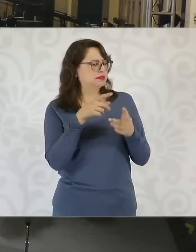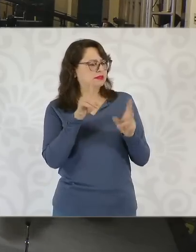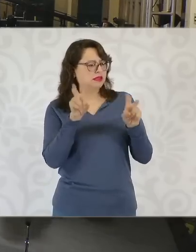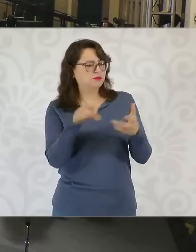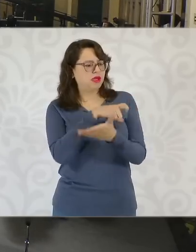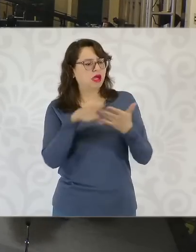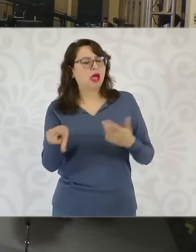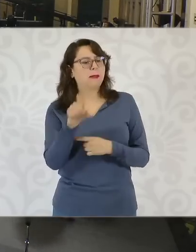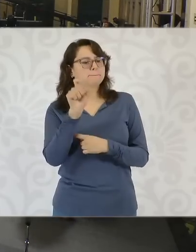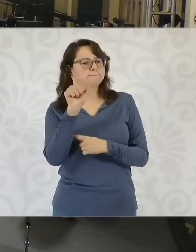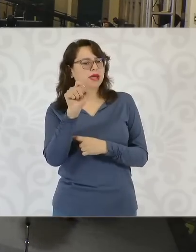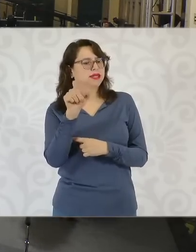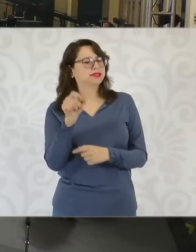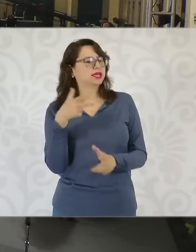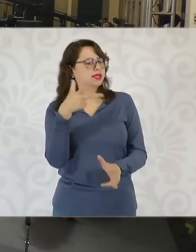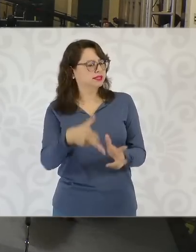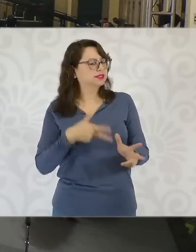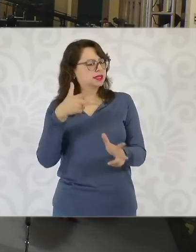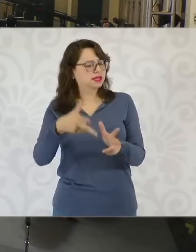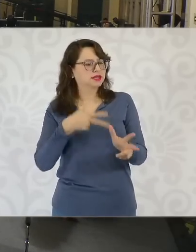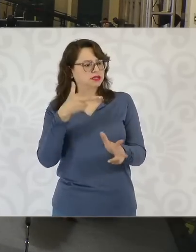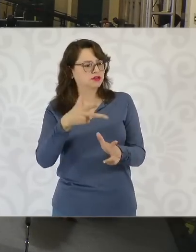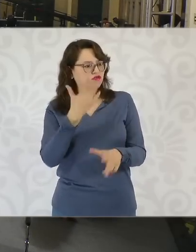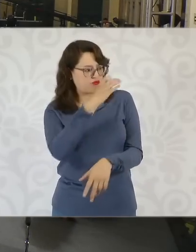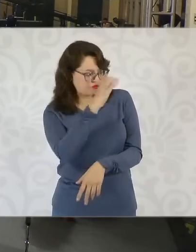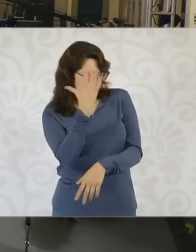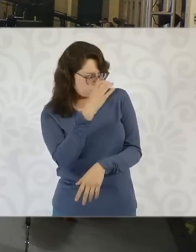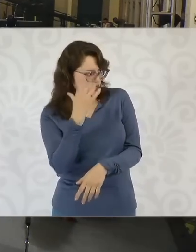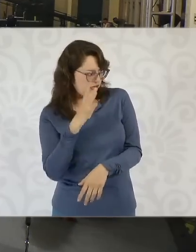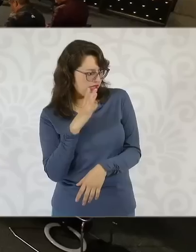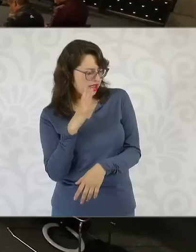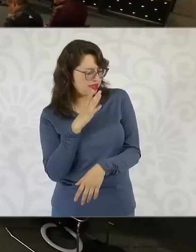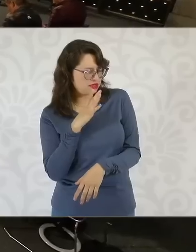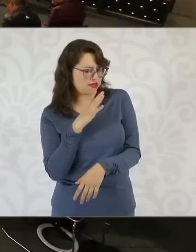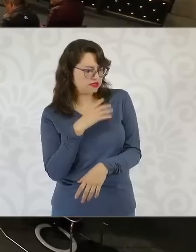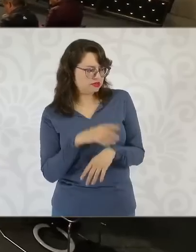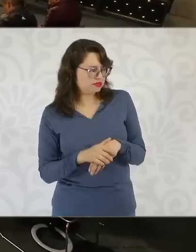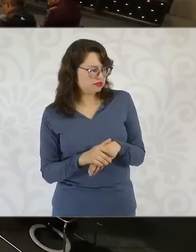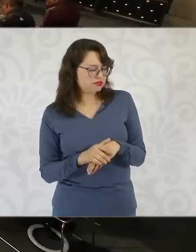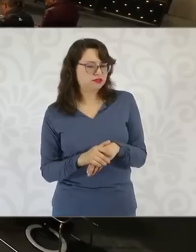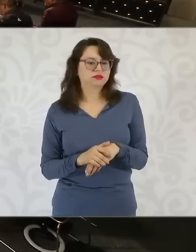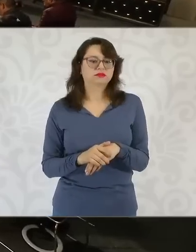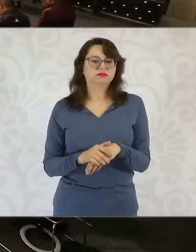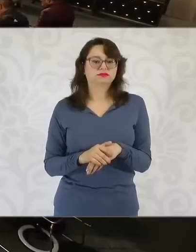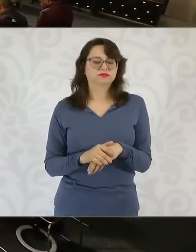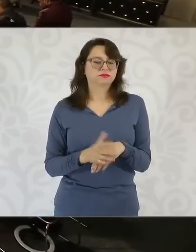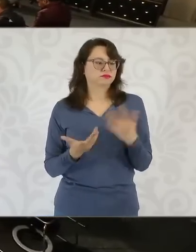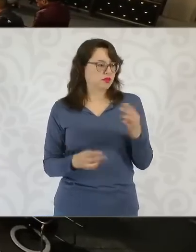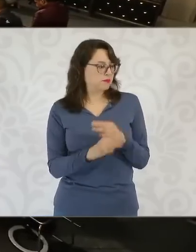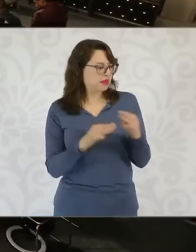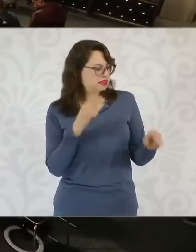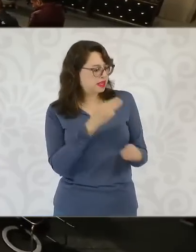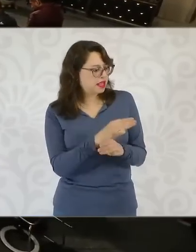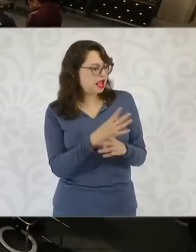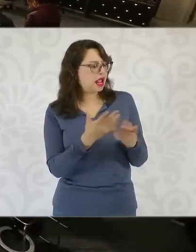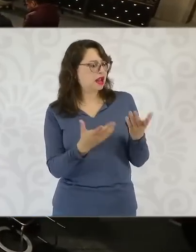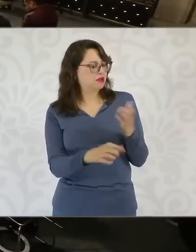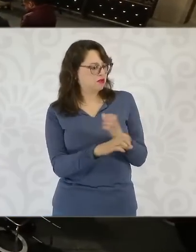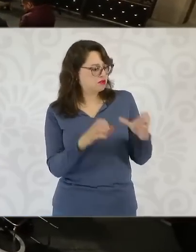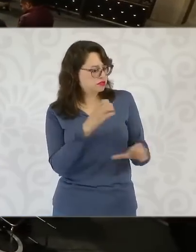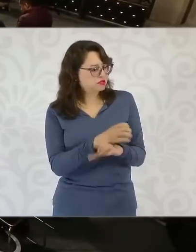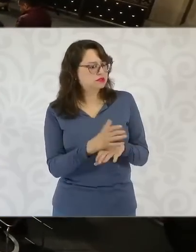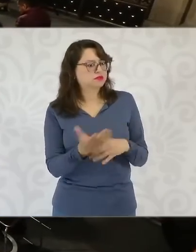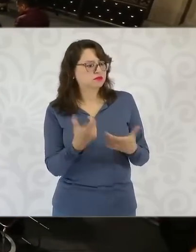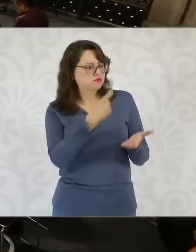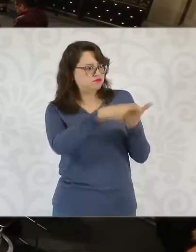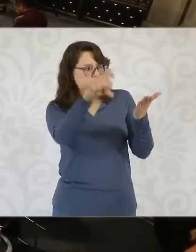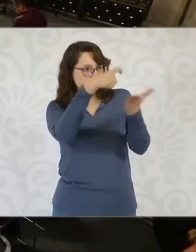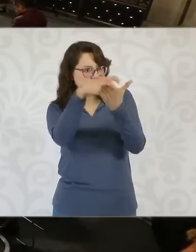traigas algún alguna foto de los de los equipos del tipo de equipos que vamos a adquirir Es